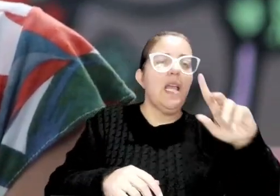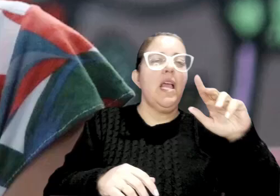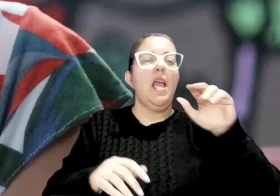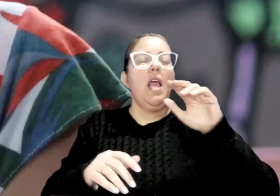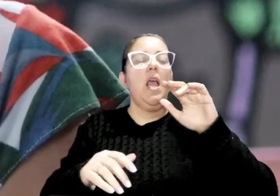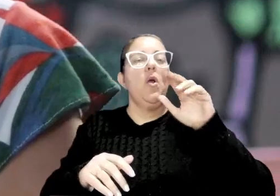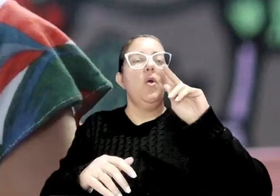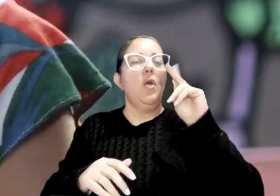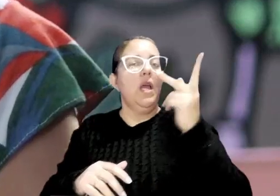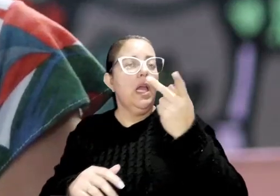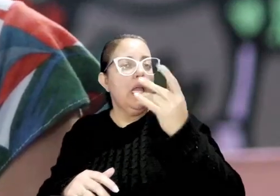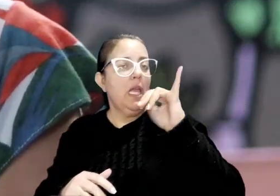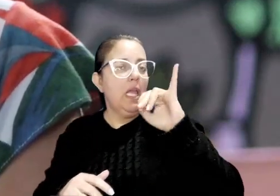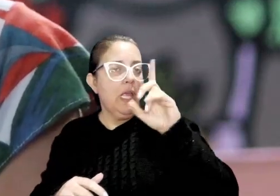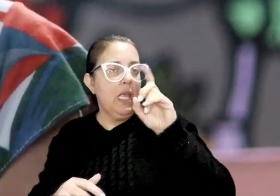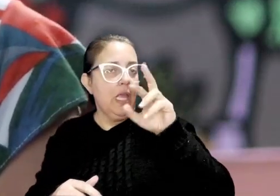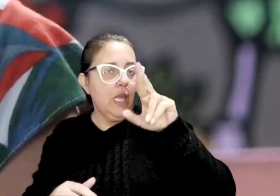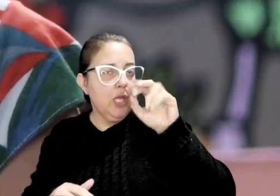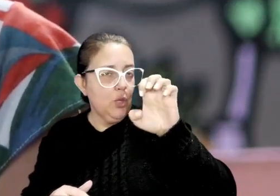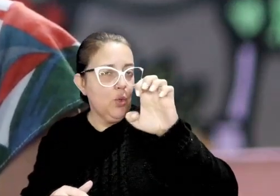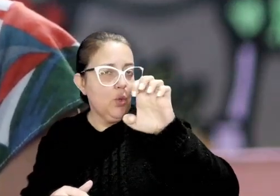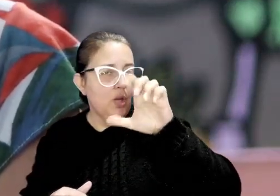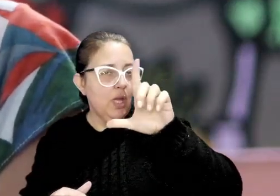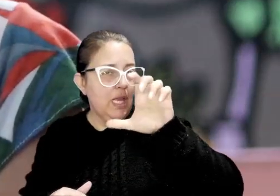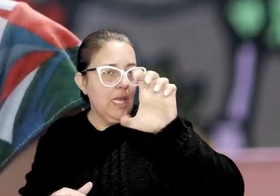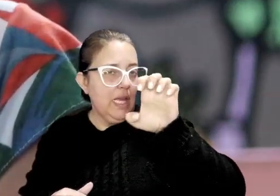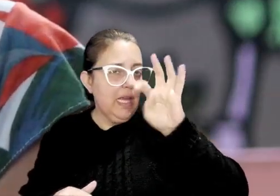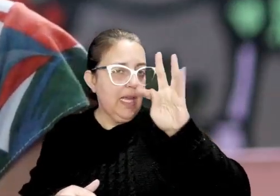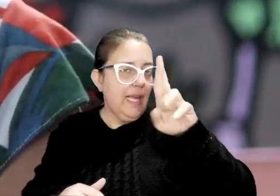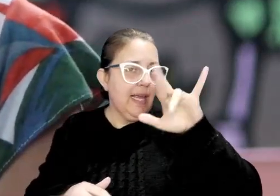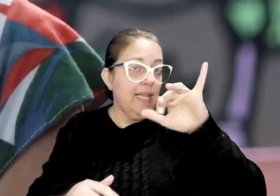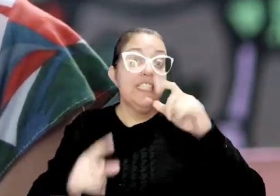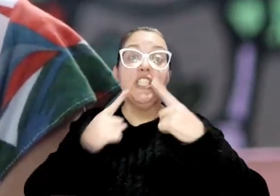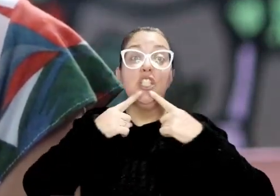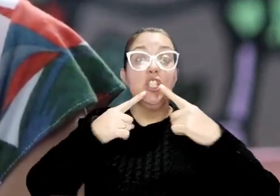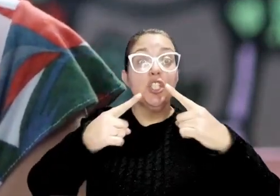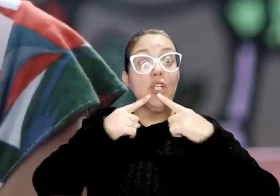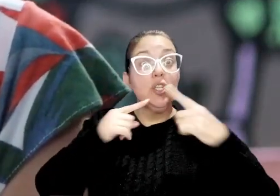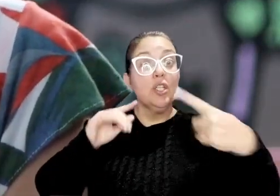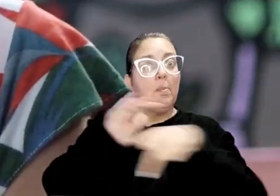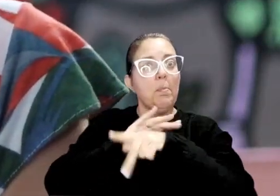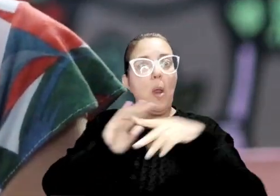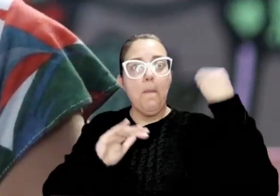costuravam todos todas essas experiências né específicas existi uma desinformação